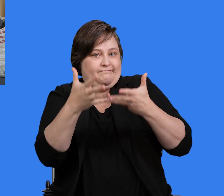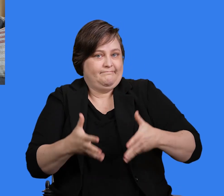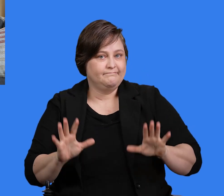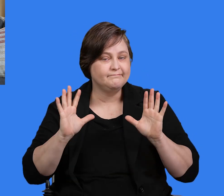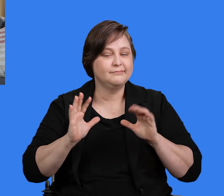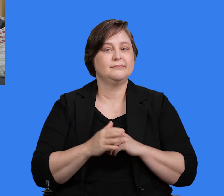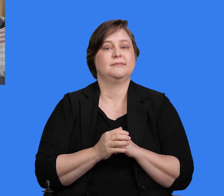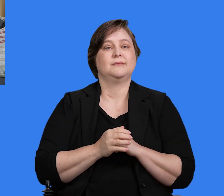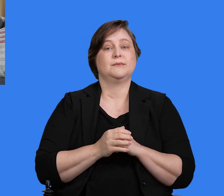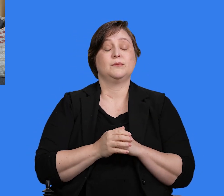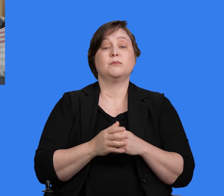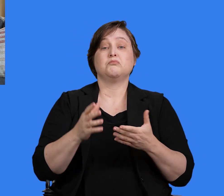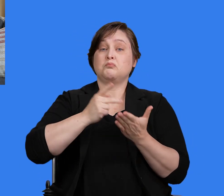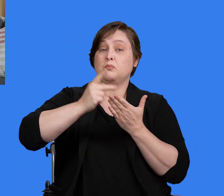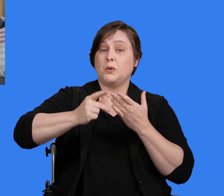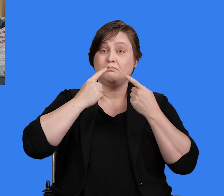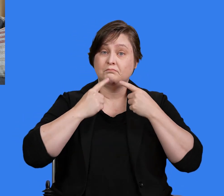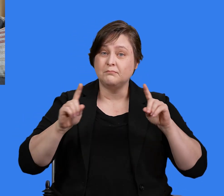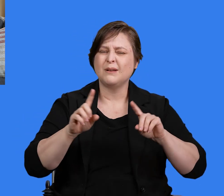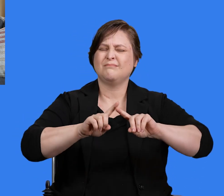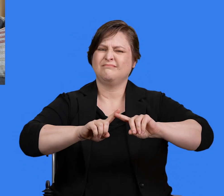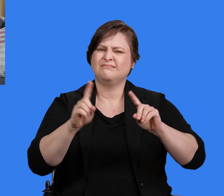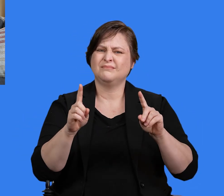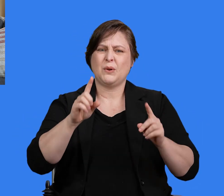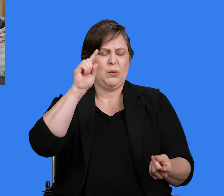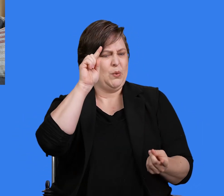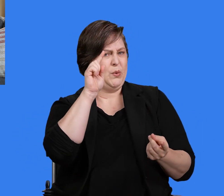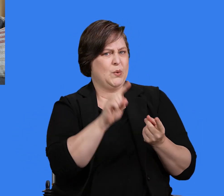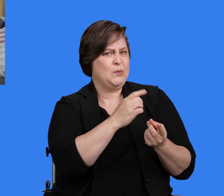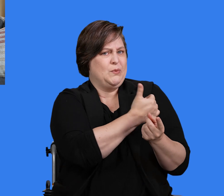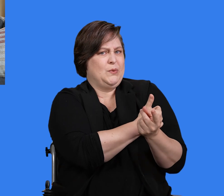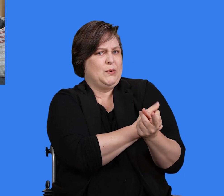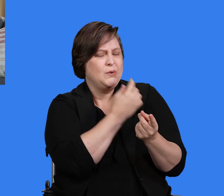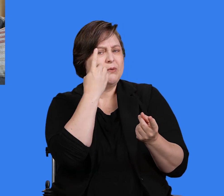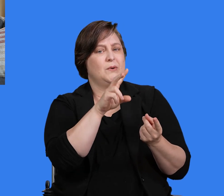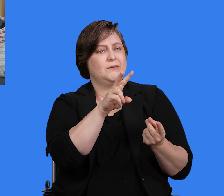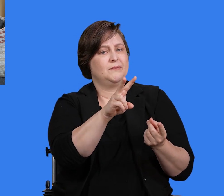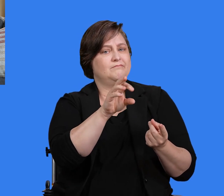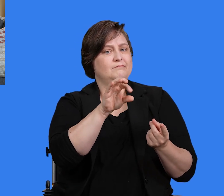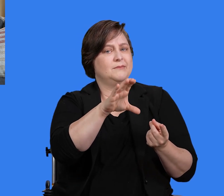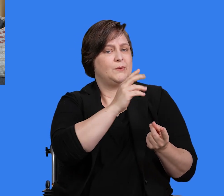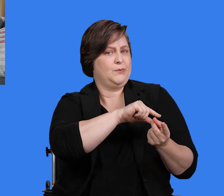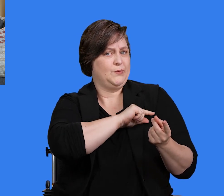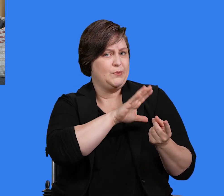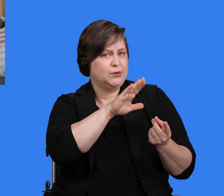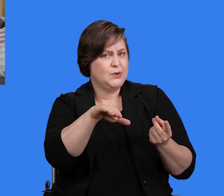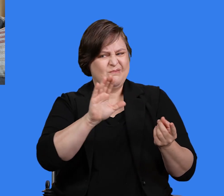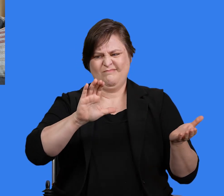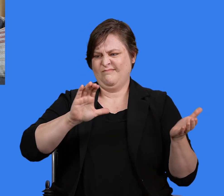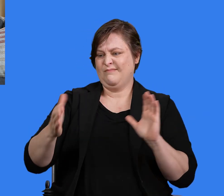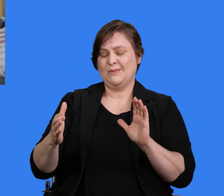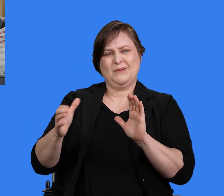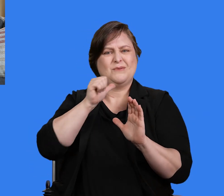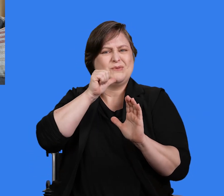A pesar de los éxitos del Programa, la vacunación es menor entre los niños elegibles que entre los no elegibles para este Programa.